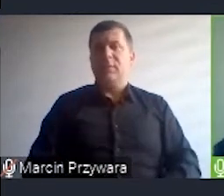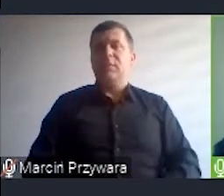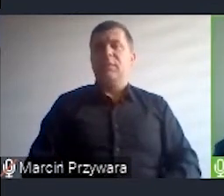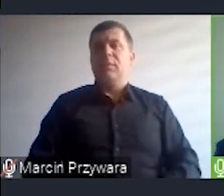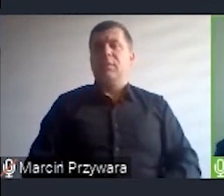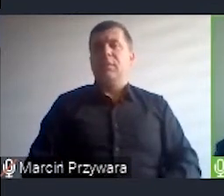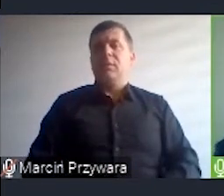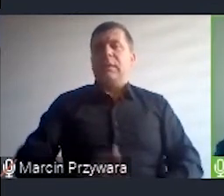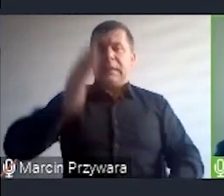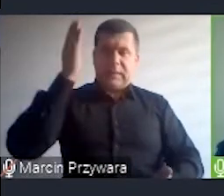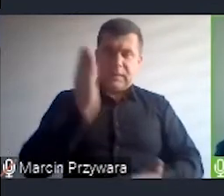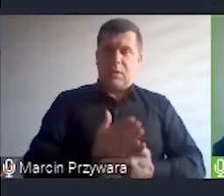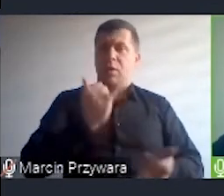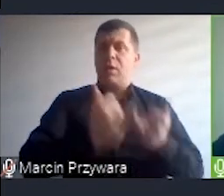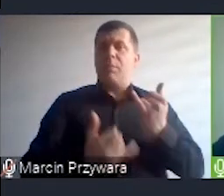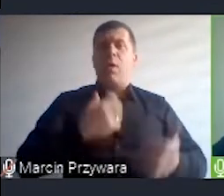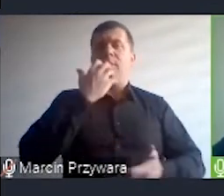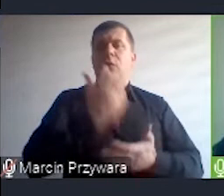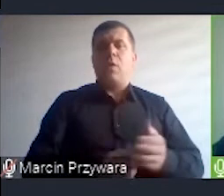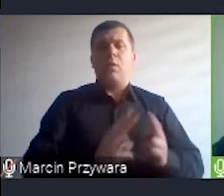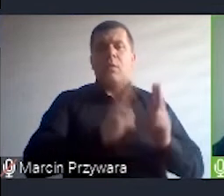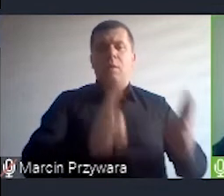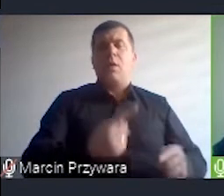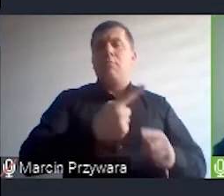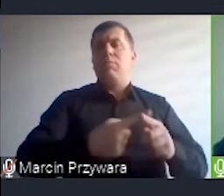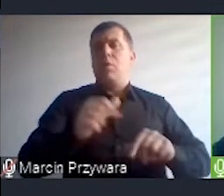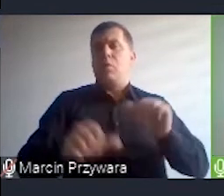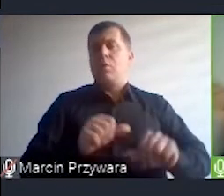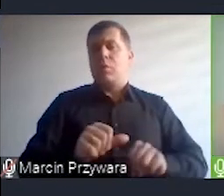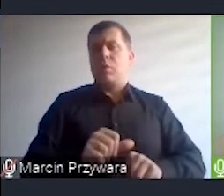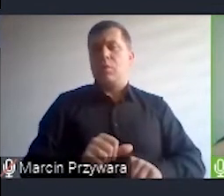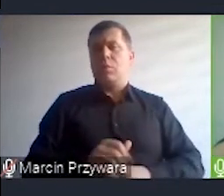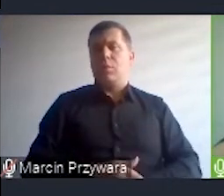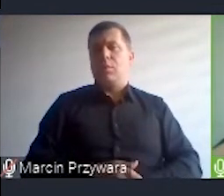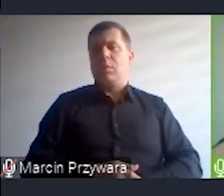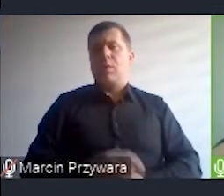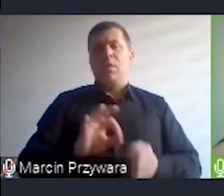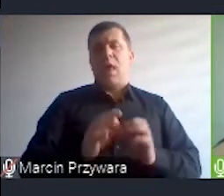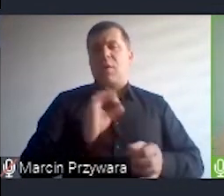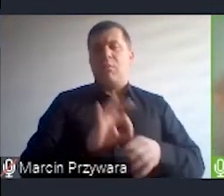tylko jeśli były wykorzystywane w projekcie przez pół roku, mimo że projekt miał dwa lata,